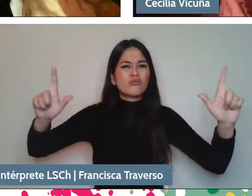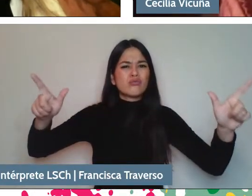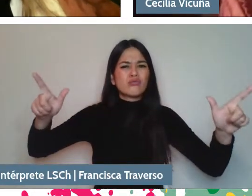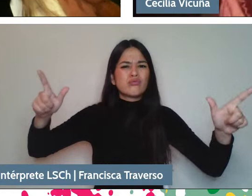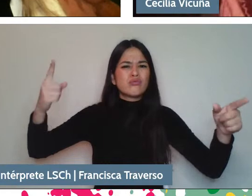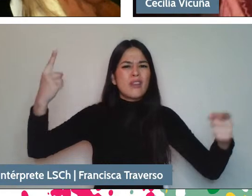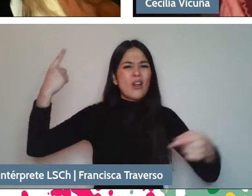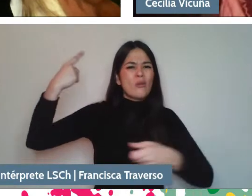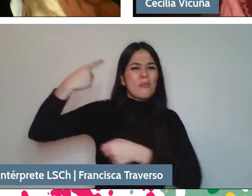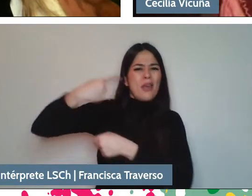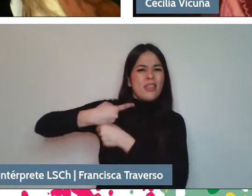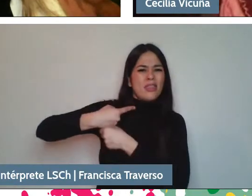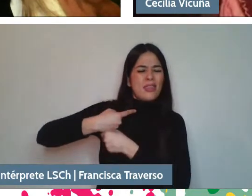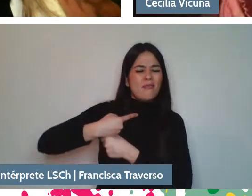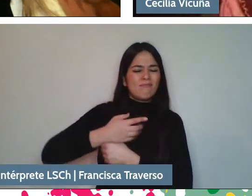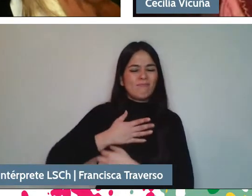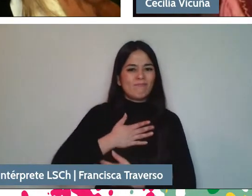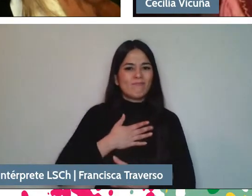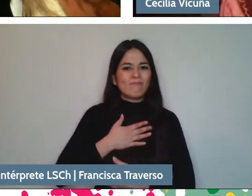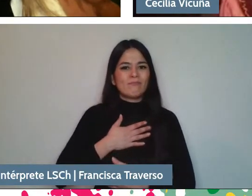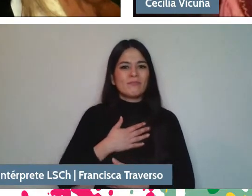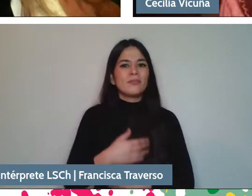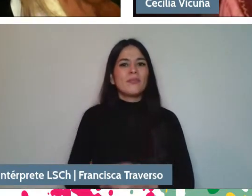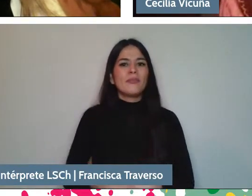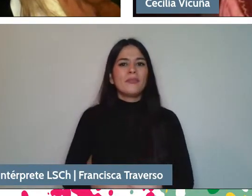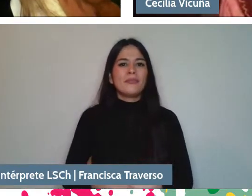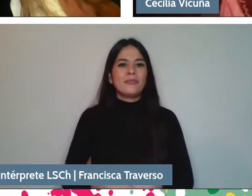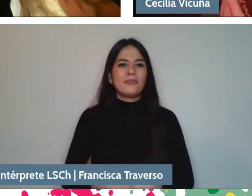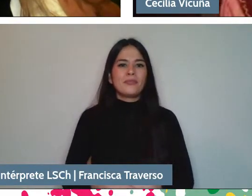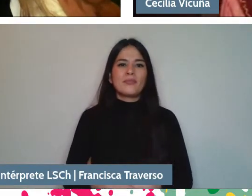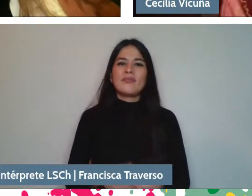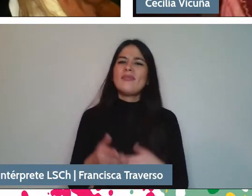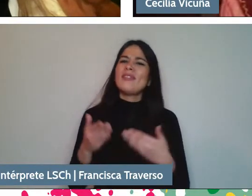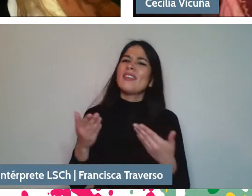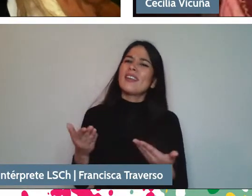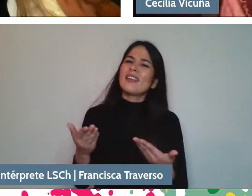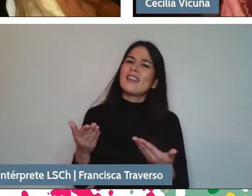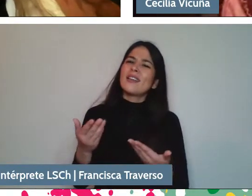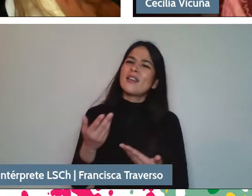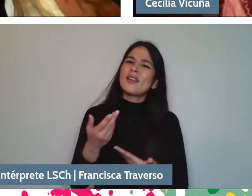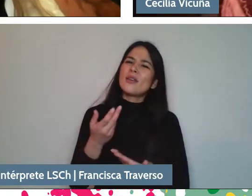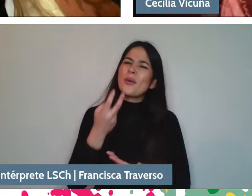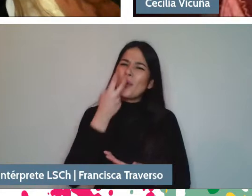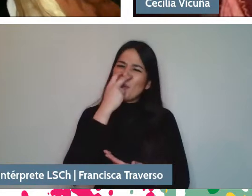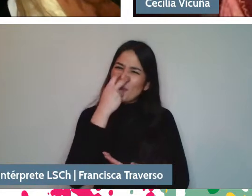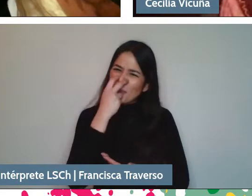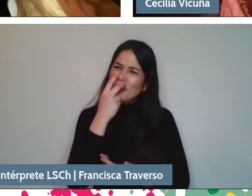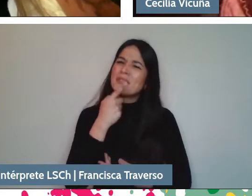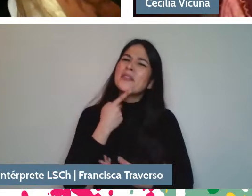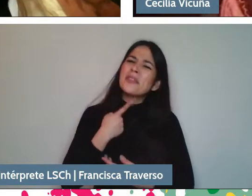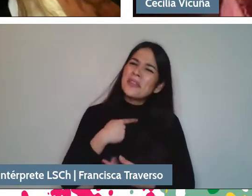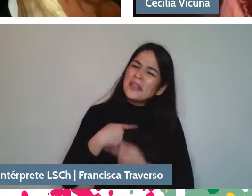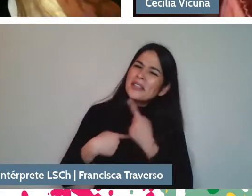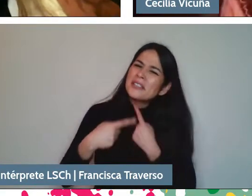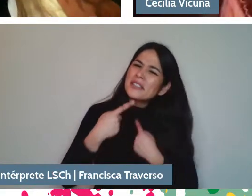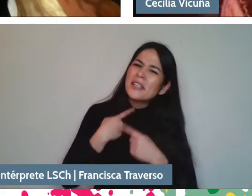Entonces... Es curioso ese linaje femenino también. Yo lo veo también en el hilo,